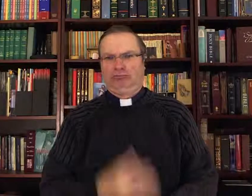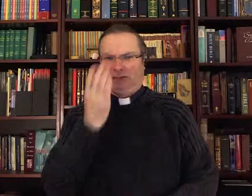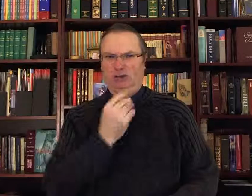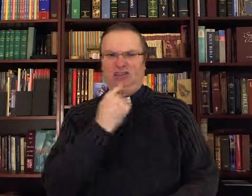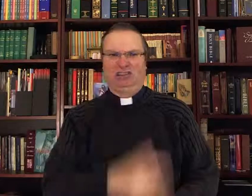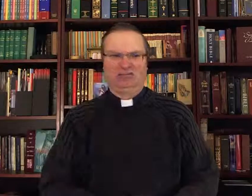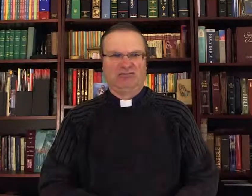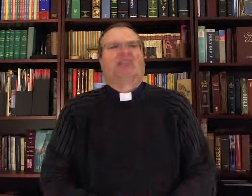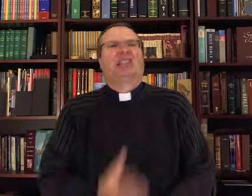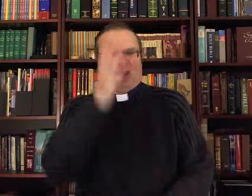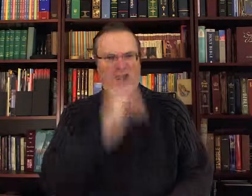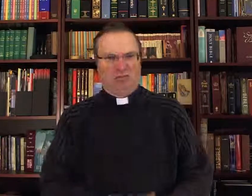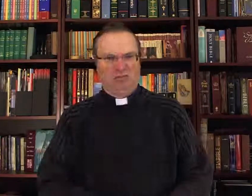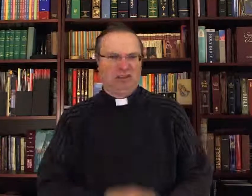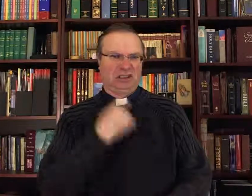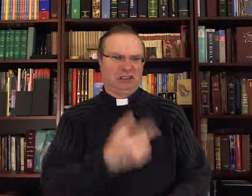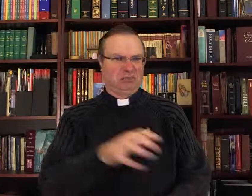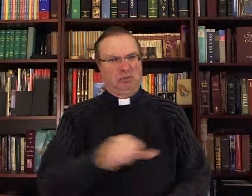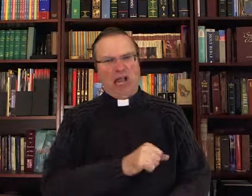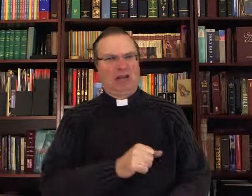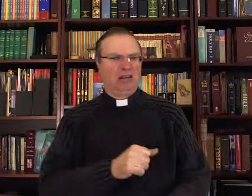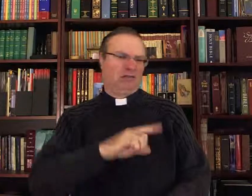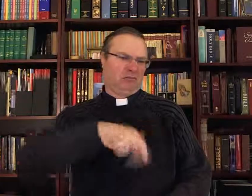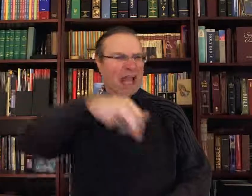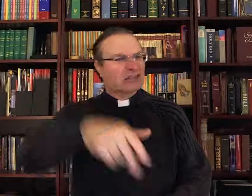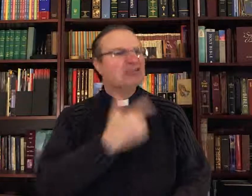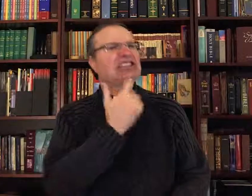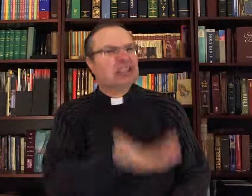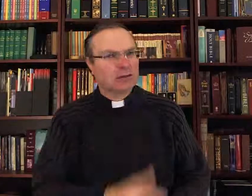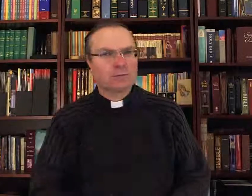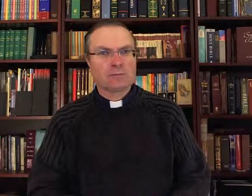Les Juifs lui disait: Qui est cet homme qui t'a dit: Prends ton brancard et marche.